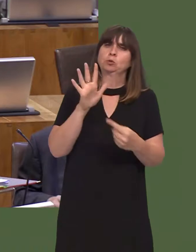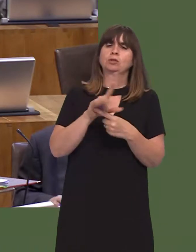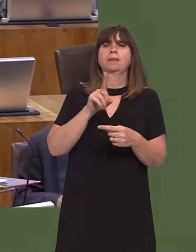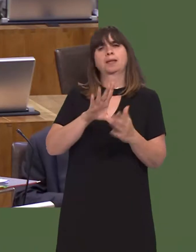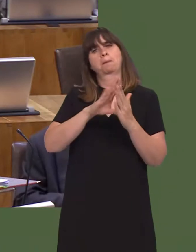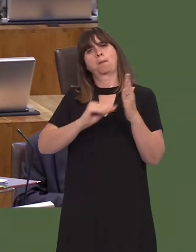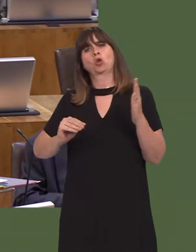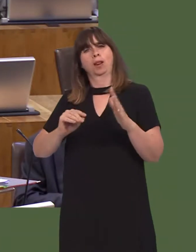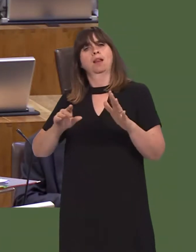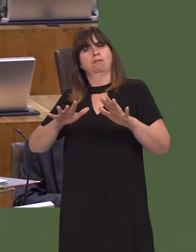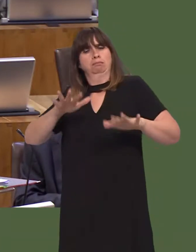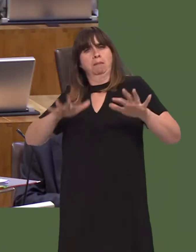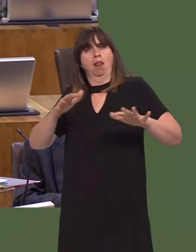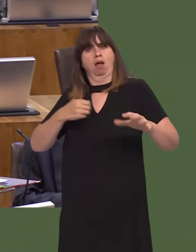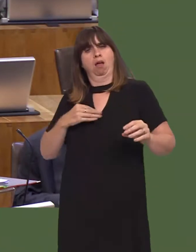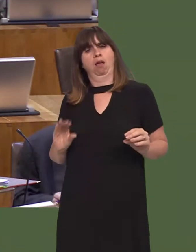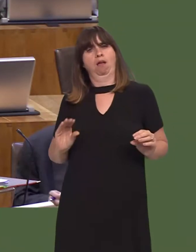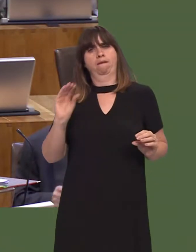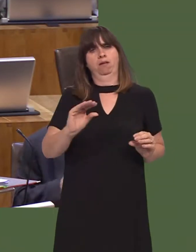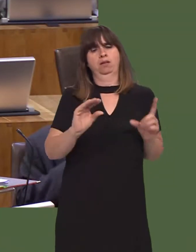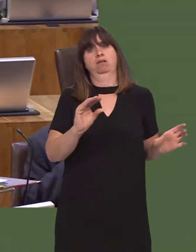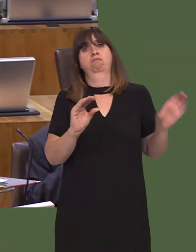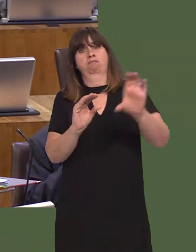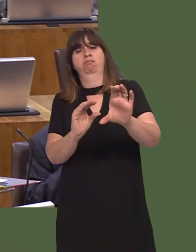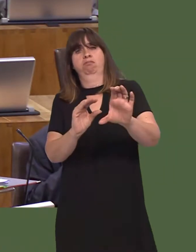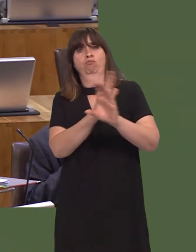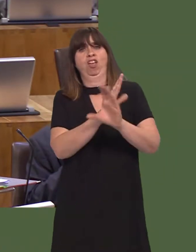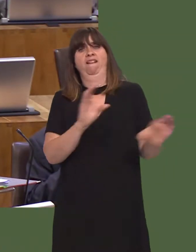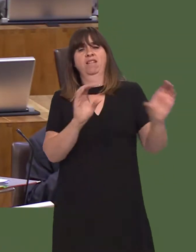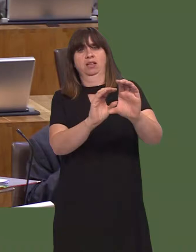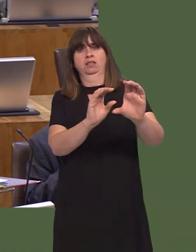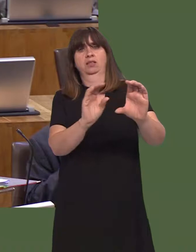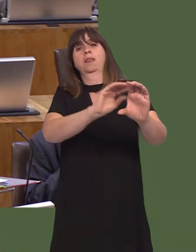at fodel sydd yn ailfuddsoddi unrhyw elw yn Ùl yn y gwasanaeth ei hunan, a hefyd, wrth